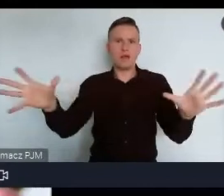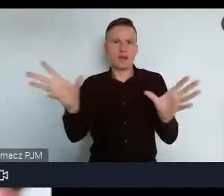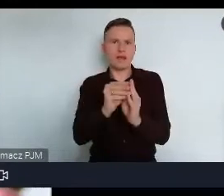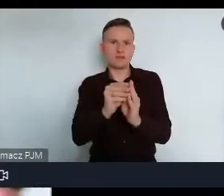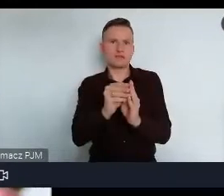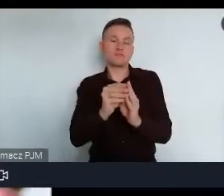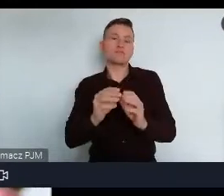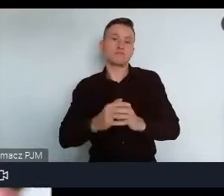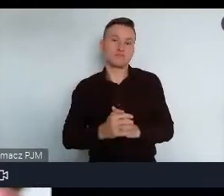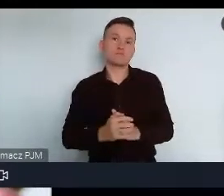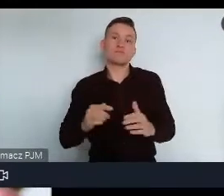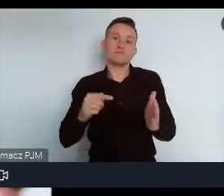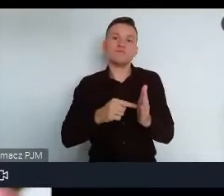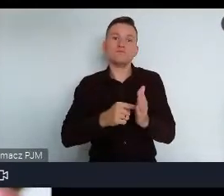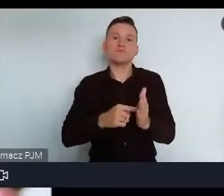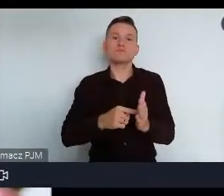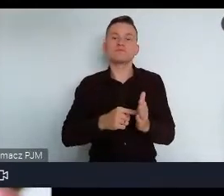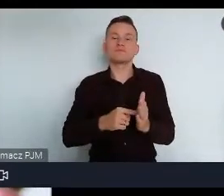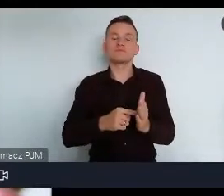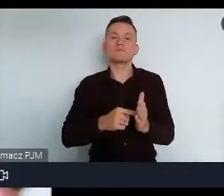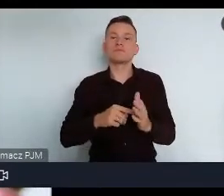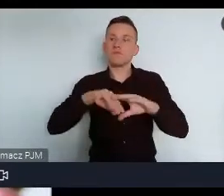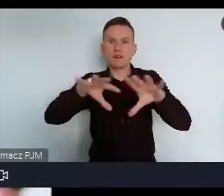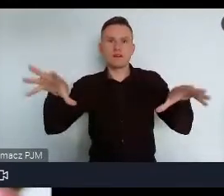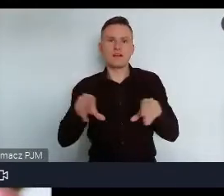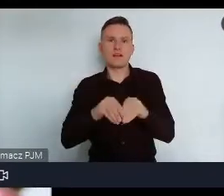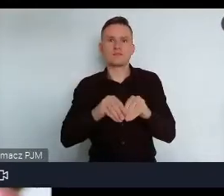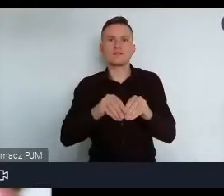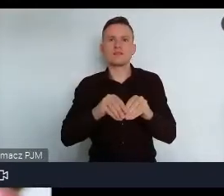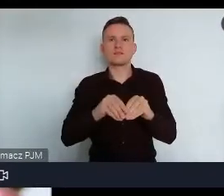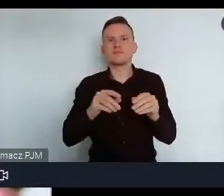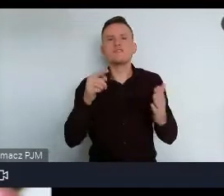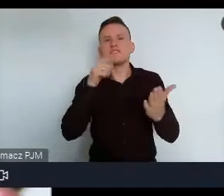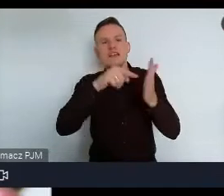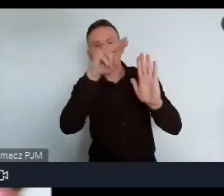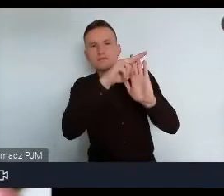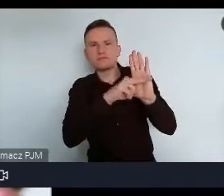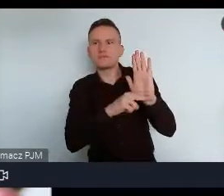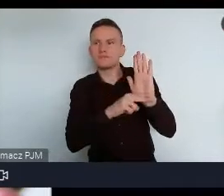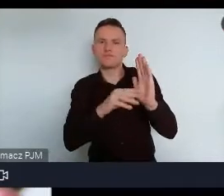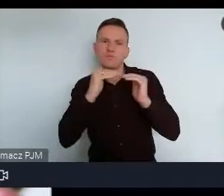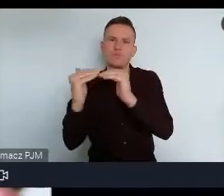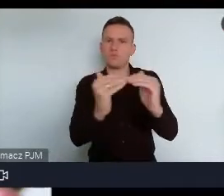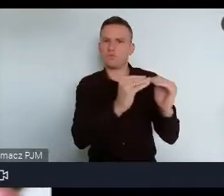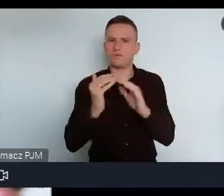oraz dzięki unikatowym i wspólnym ramom. Porównywanie celów dla znalezienia synergii,